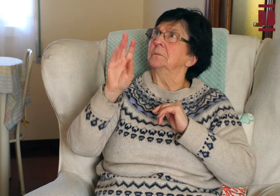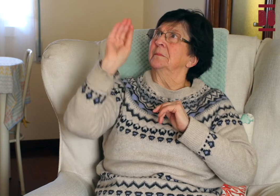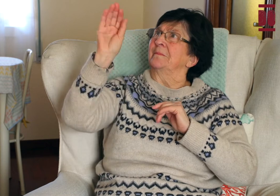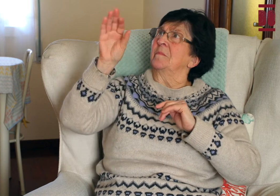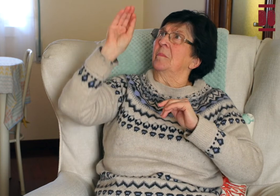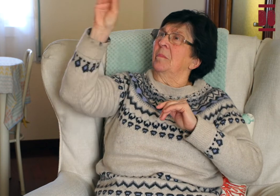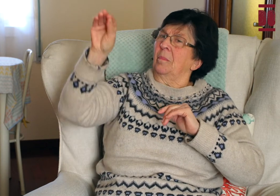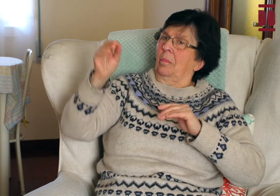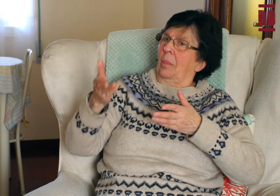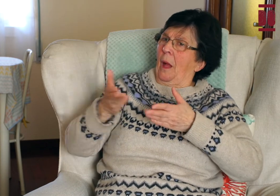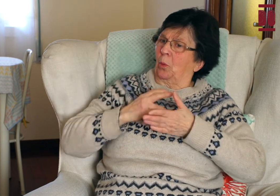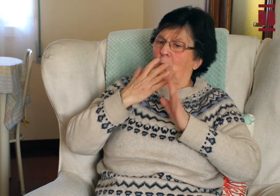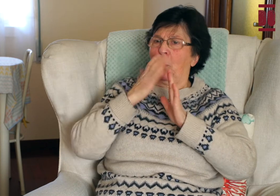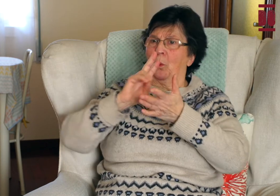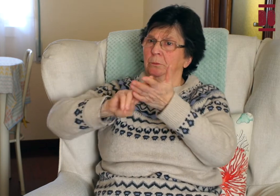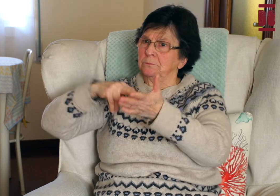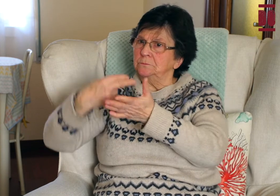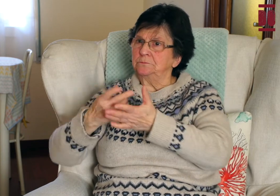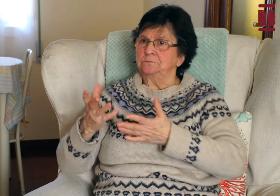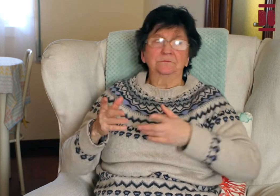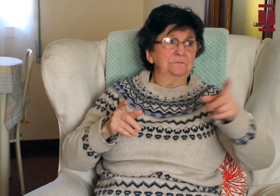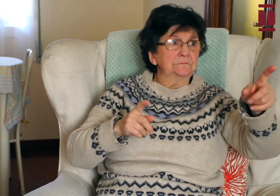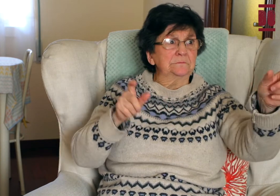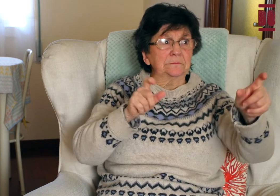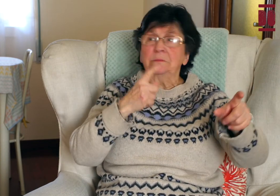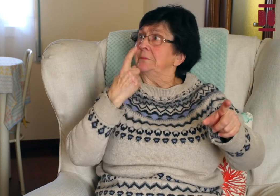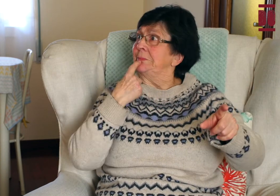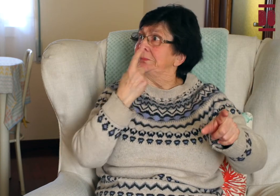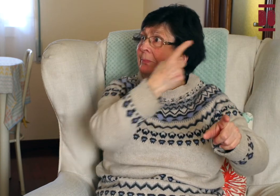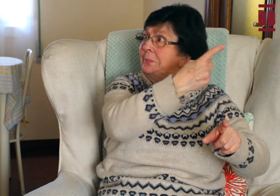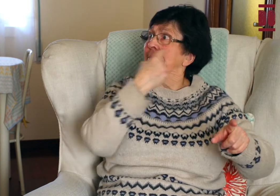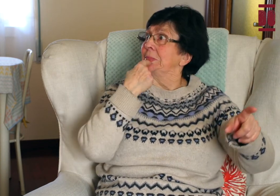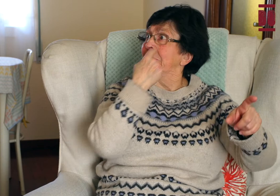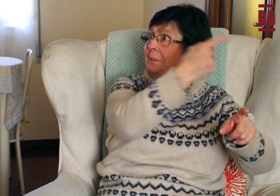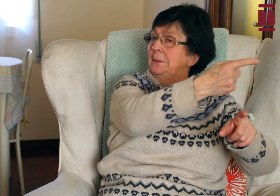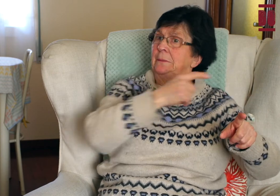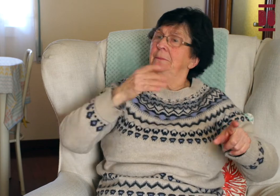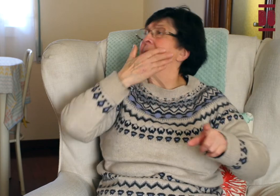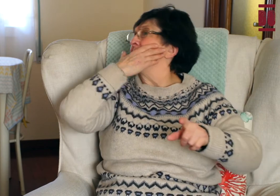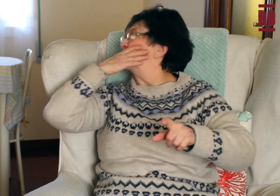preguntaba, nos pedía ayuda, interpretaba a signos. Igual señalaba algo y nos preguntaba